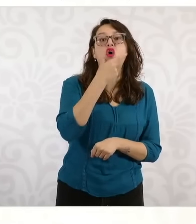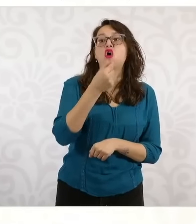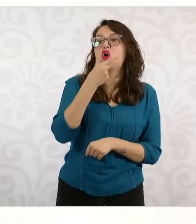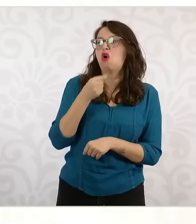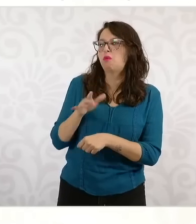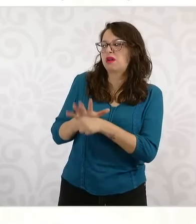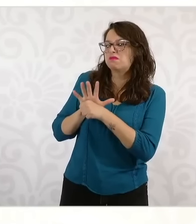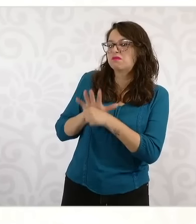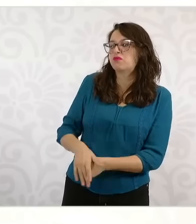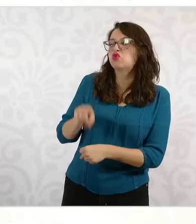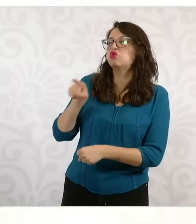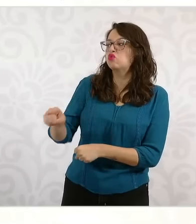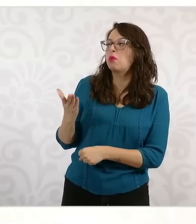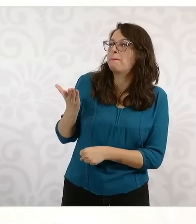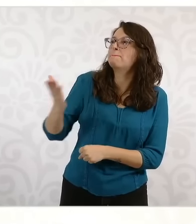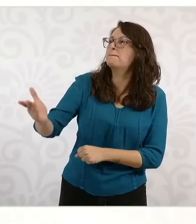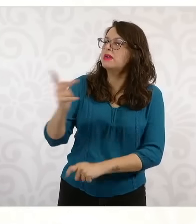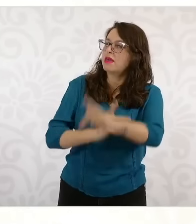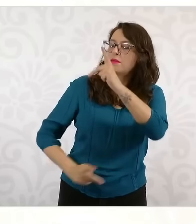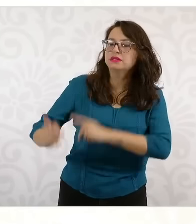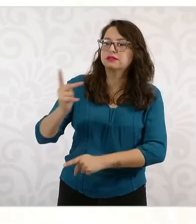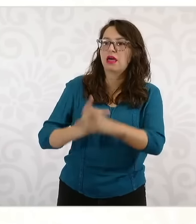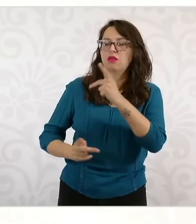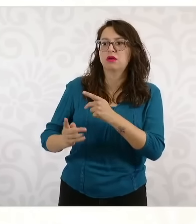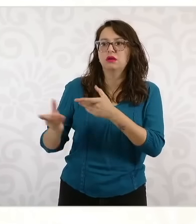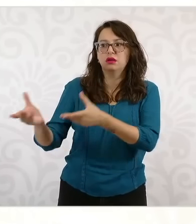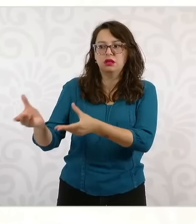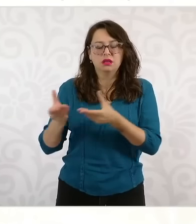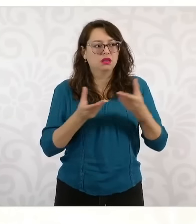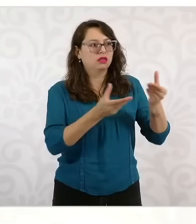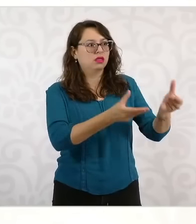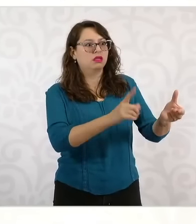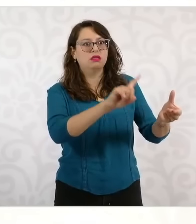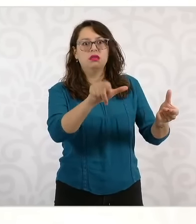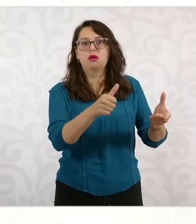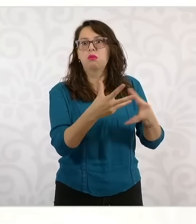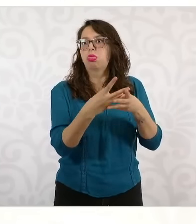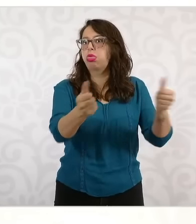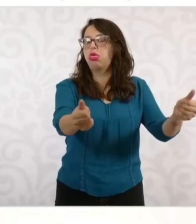las dejaban embarcadas con las sus garantías. La presidenta nos instruyó específicamente que